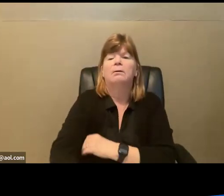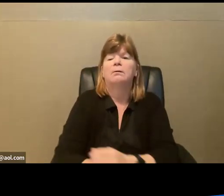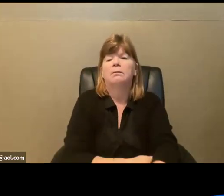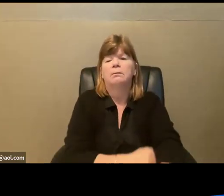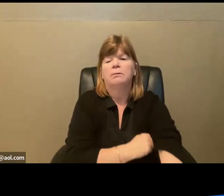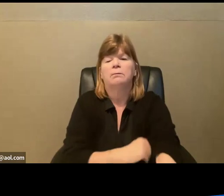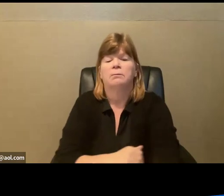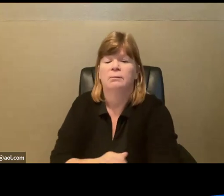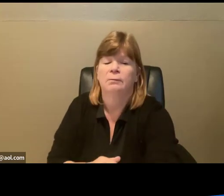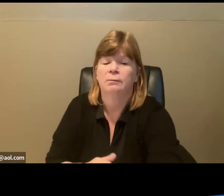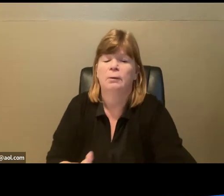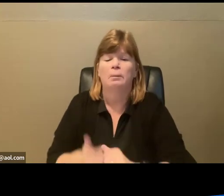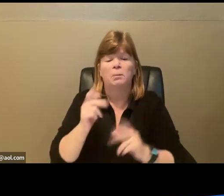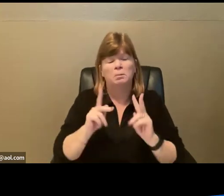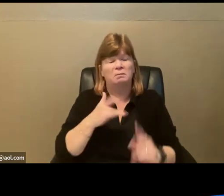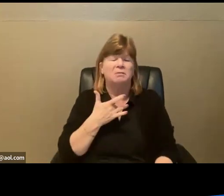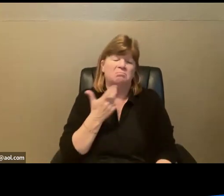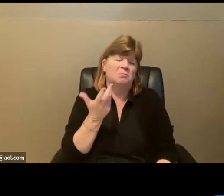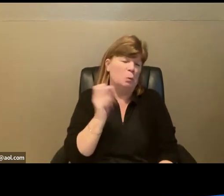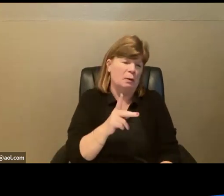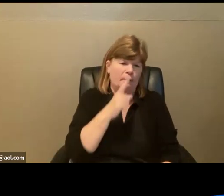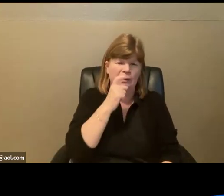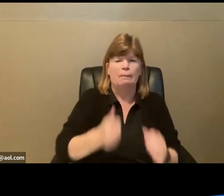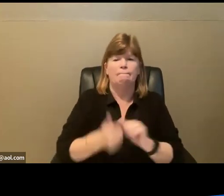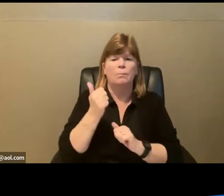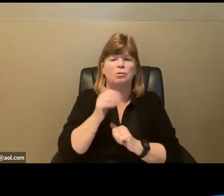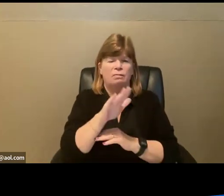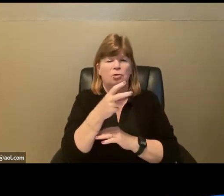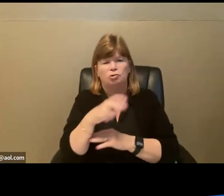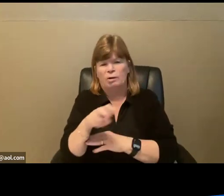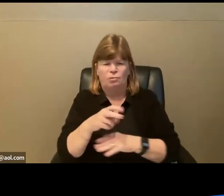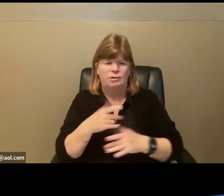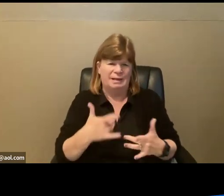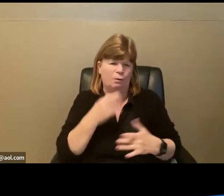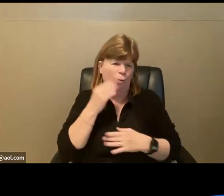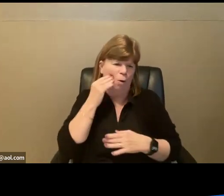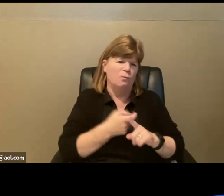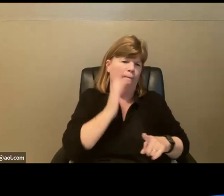La mayoría de la gente piensa que está bien porque la mayor parte de la transferencia la hacen en casa desde la cama, el baño, la ducha, donde sea.